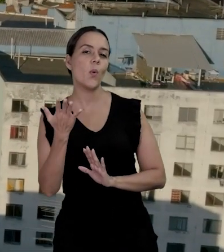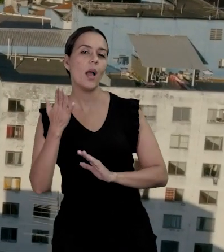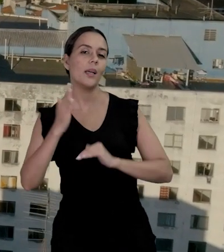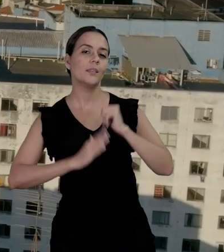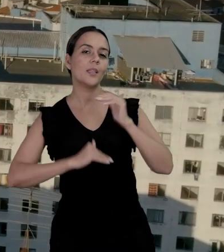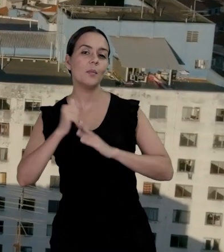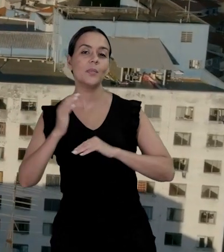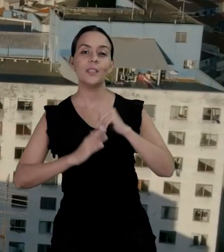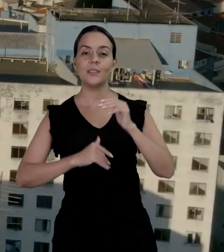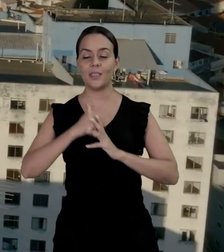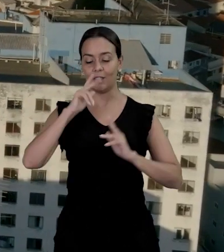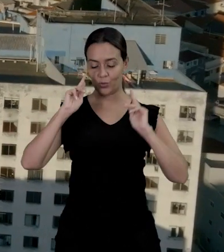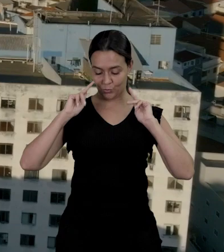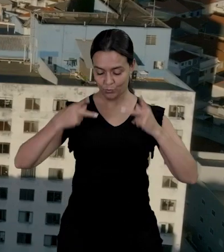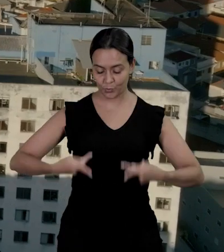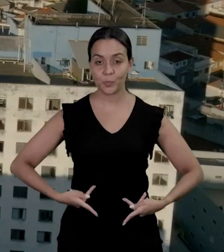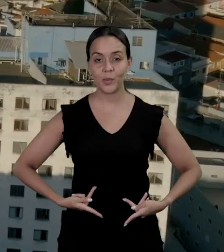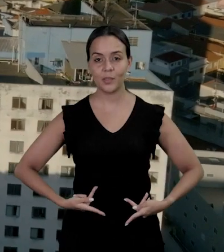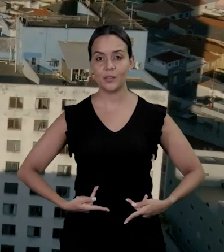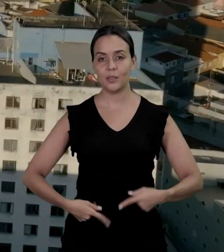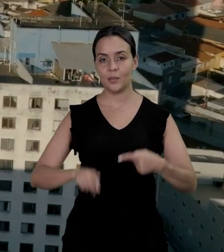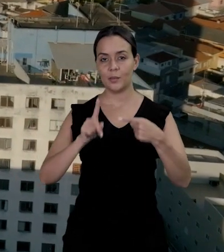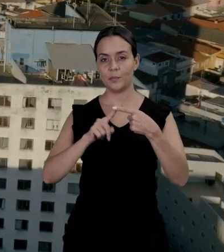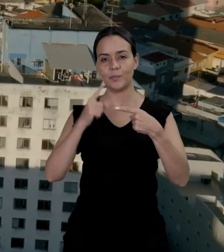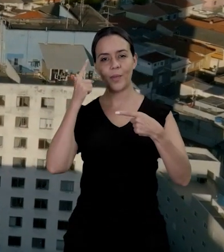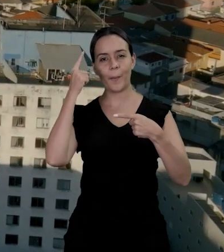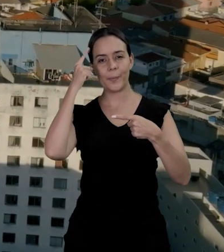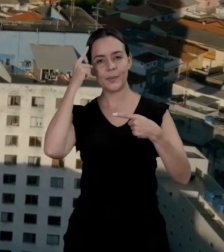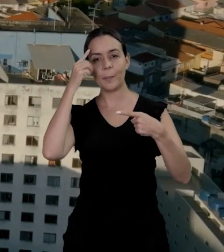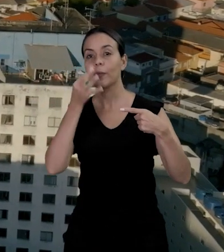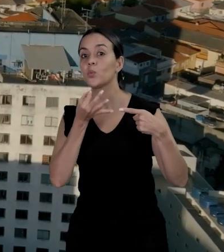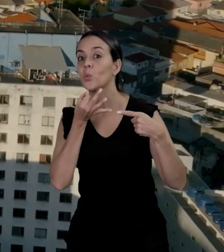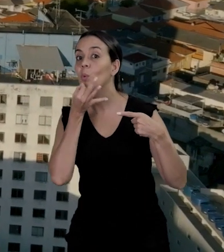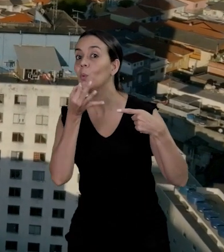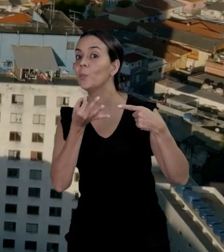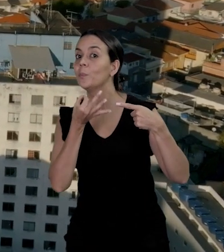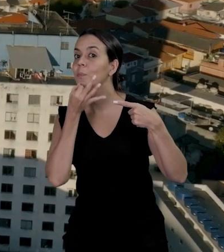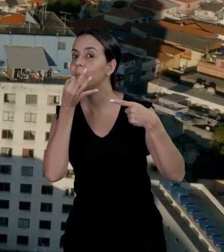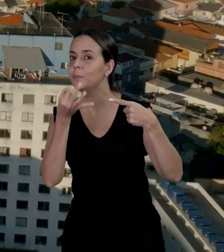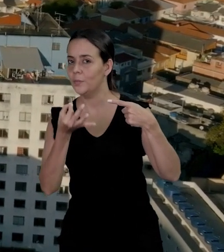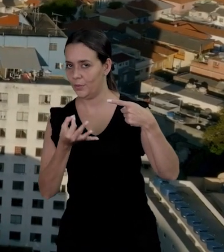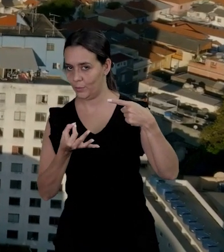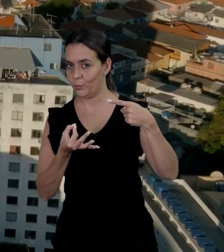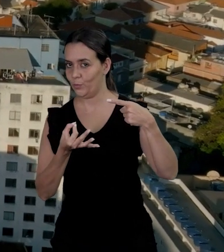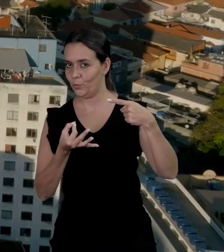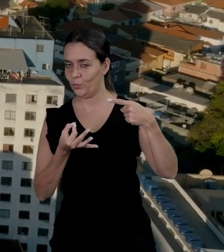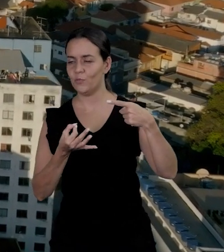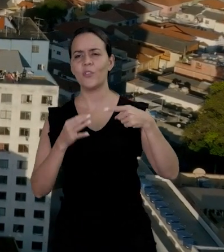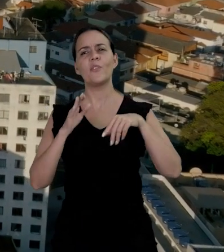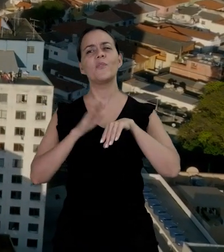as habilidades humanas, os soft skills? Então, a número um: Pensamento crítico. Pensamento crítico, que dá direcionamento